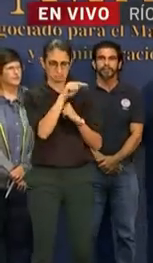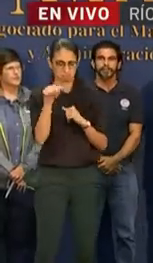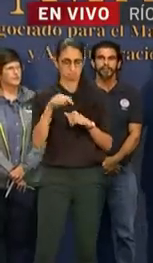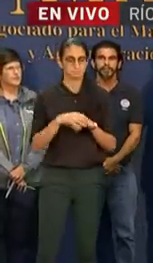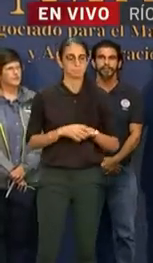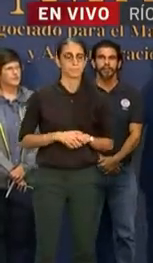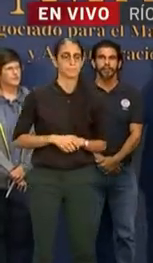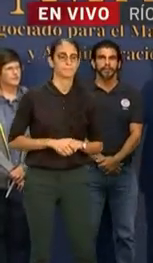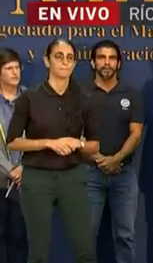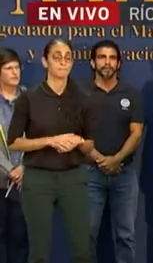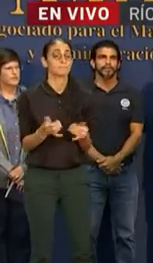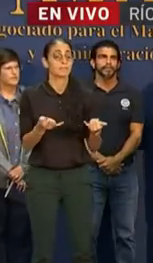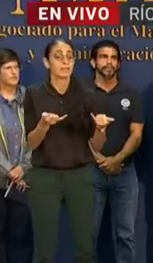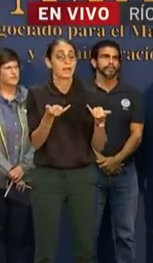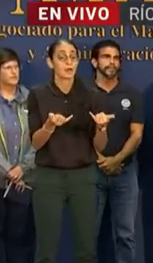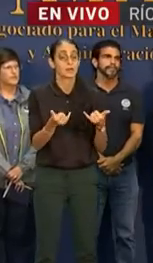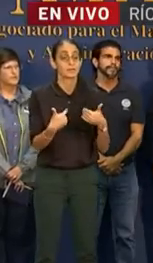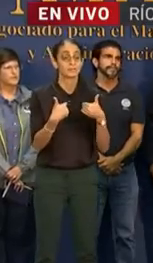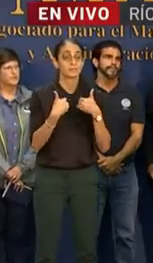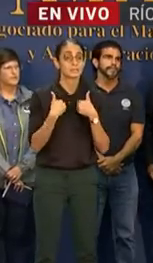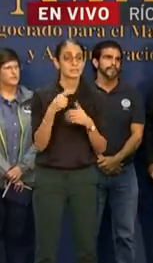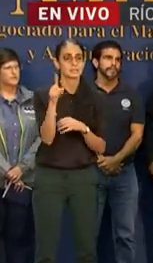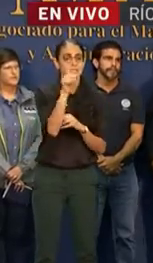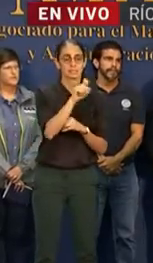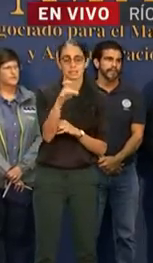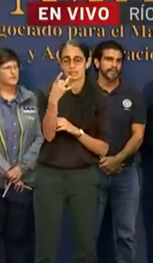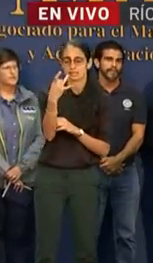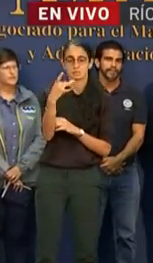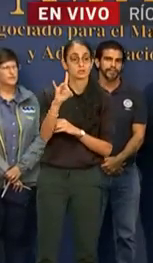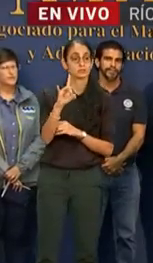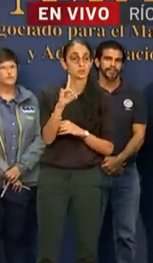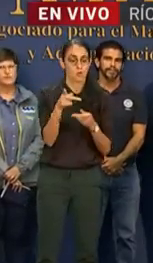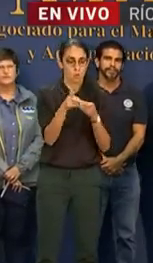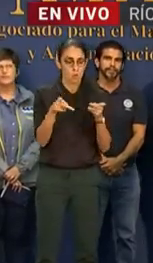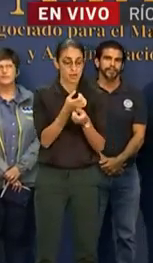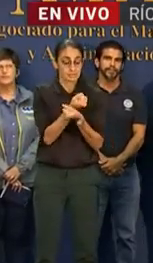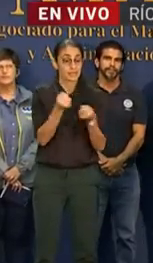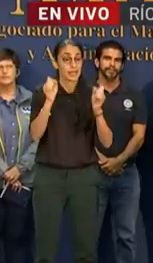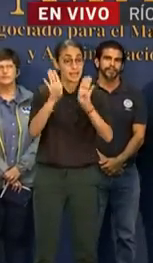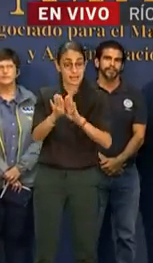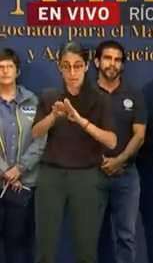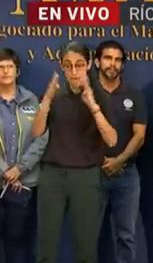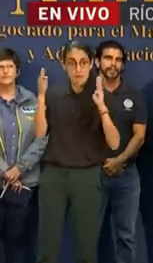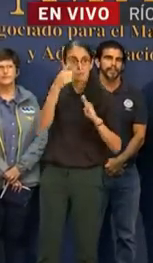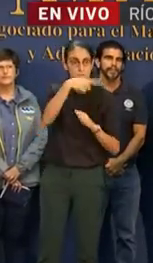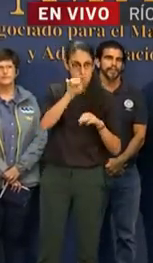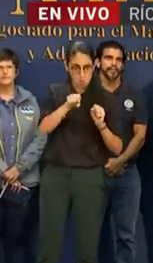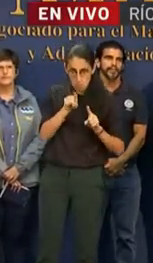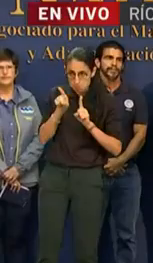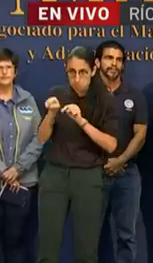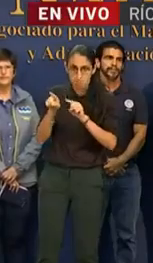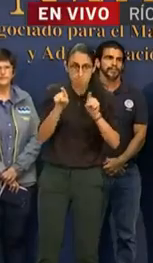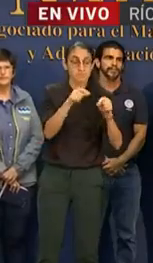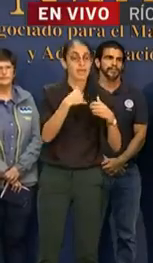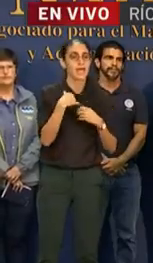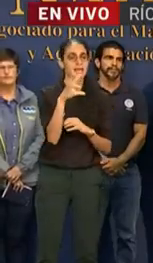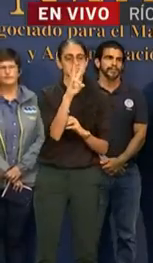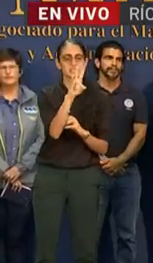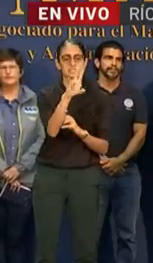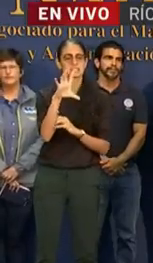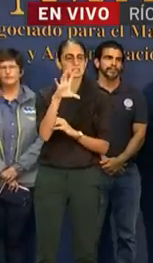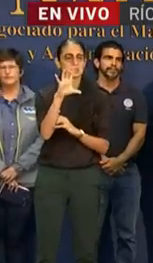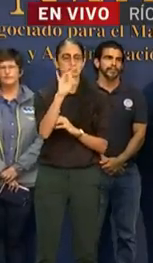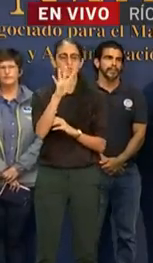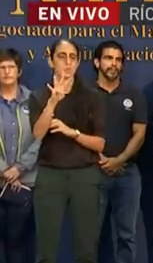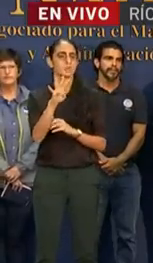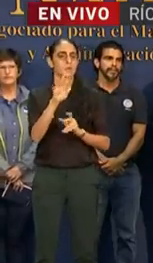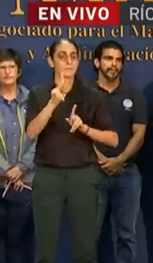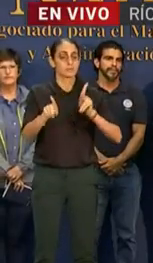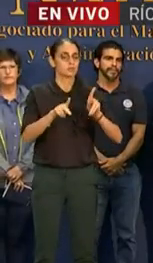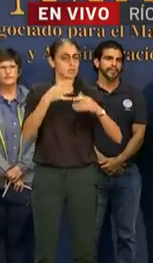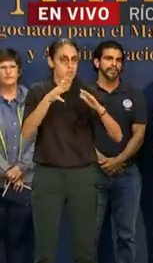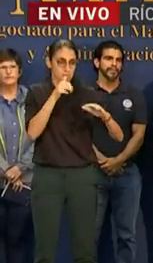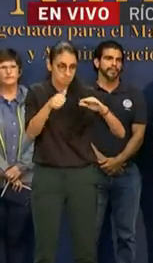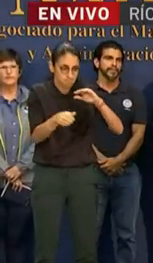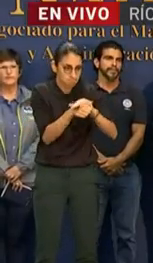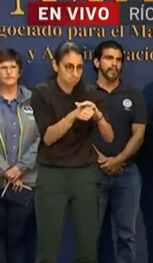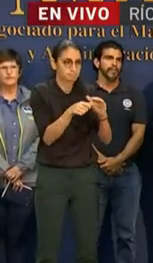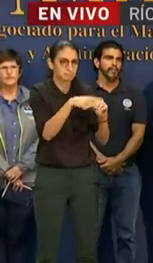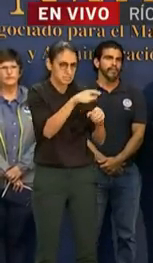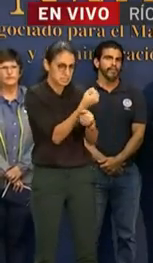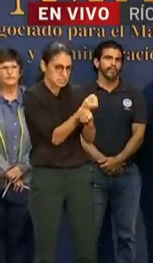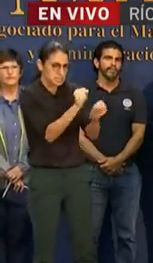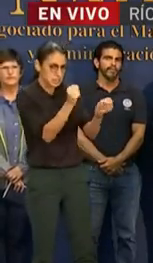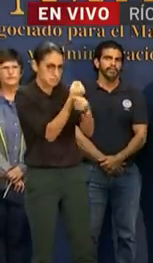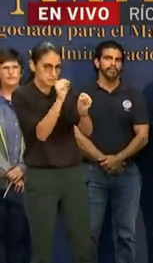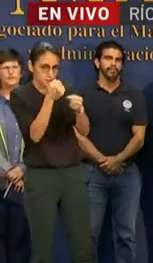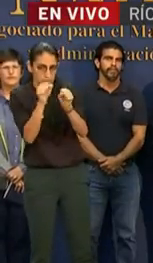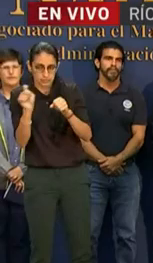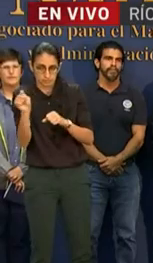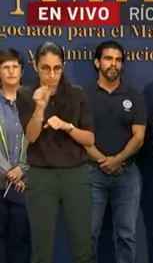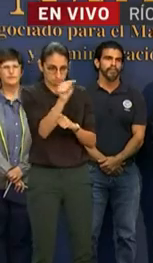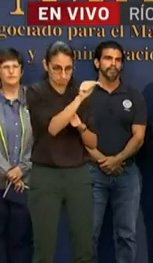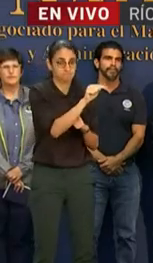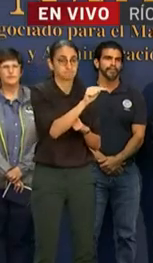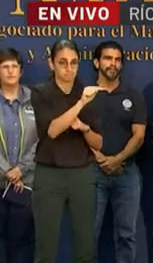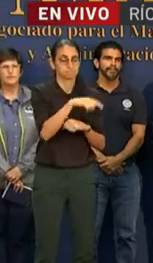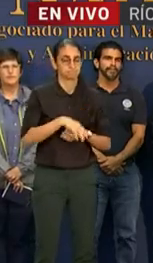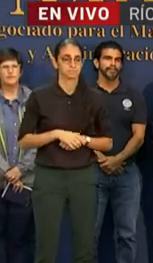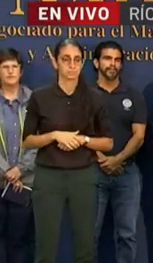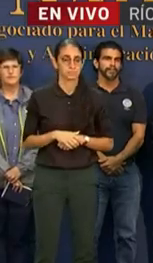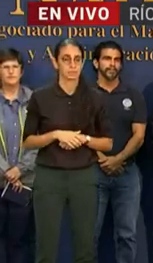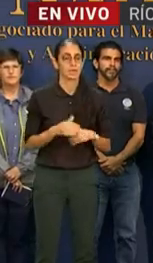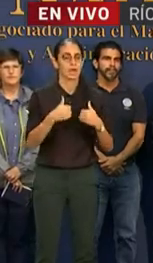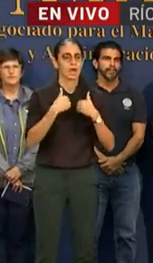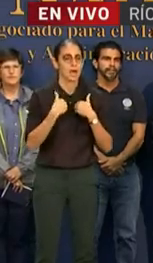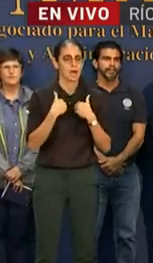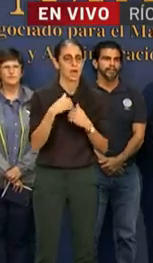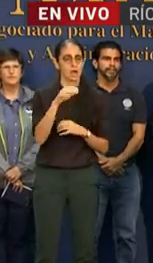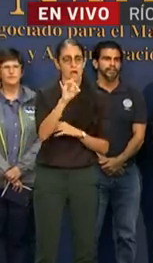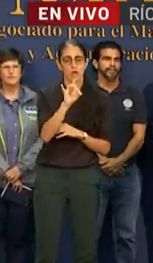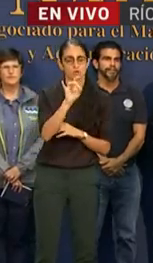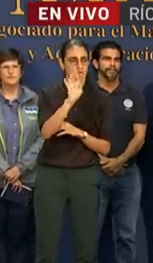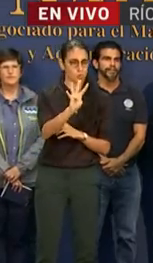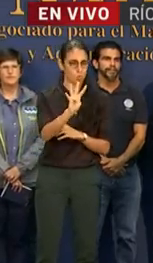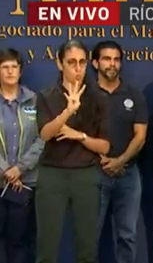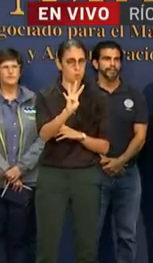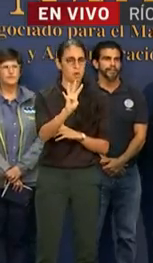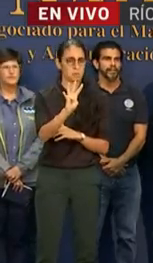DECLARACIÓN PRESIDENCIAL.